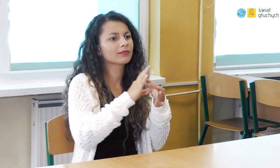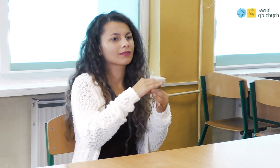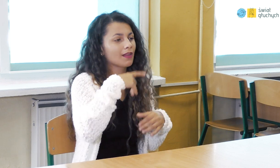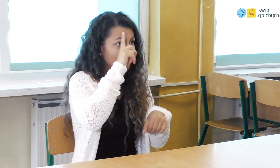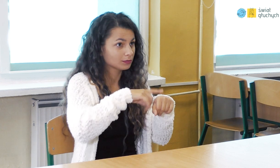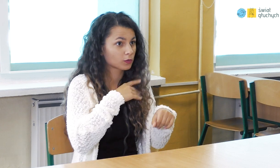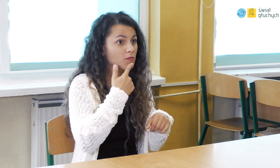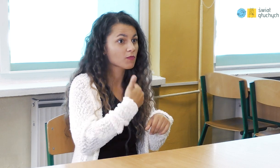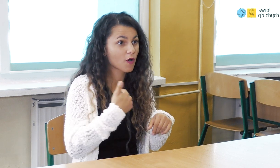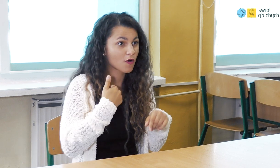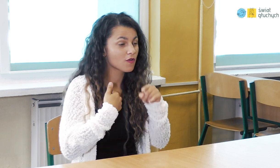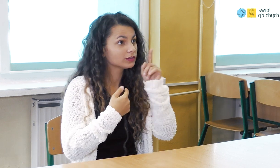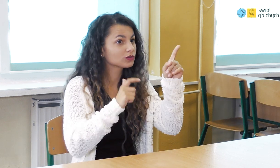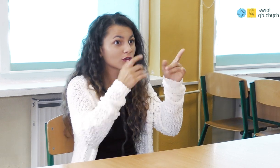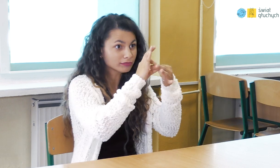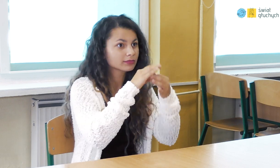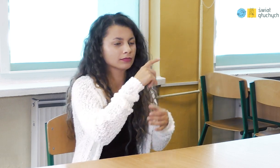Na przykład mieliśmy lekcję języka polskiego,